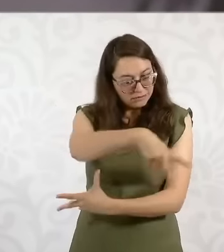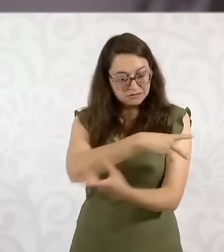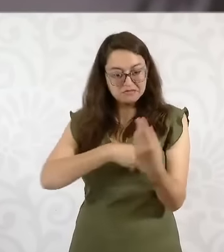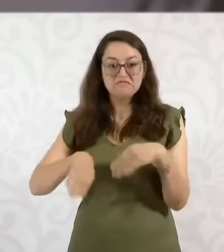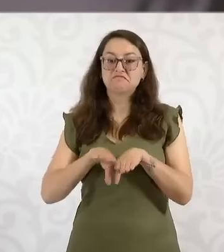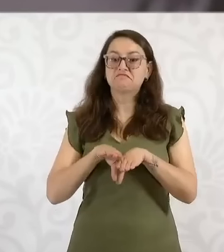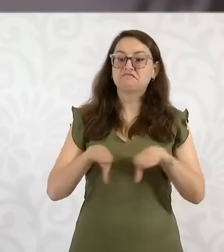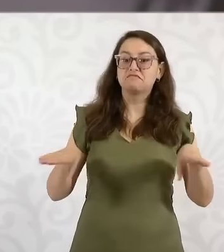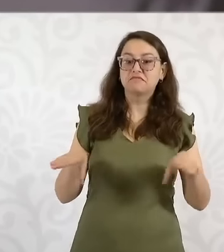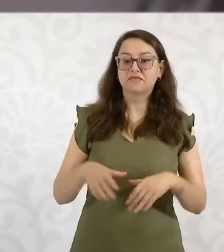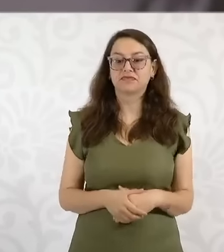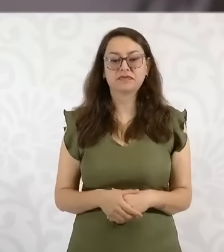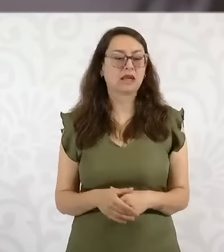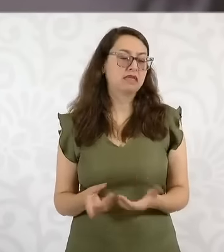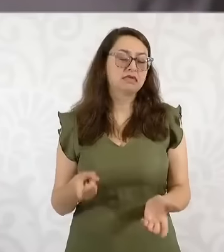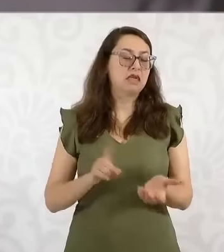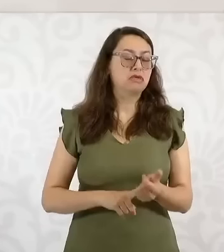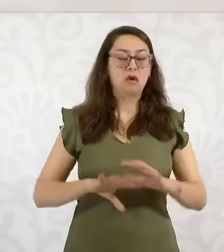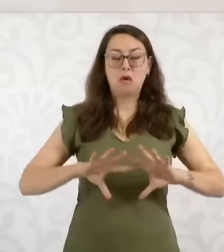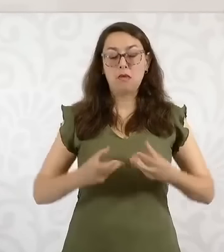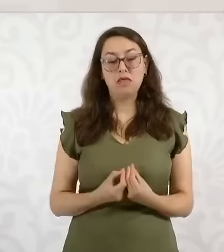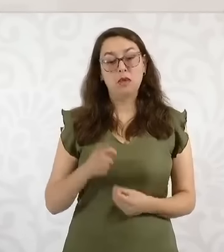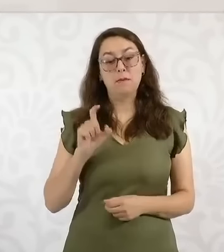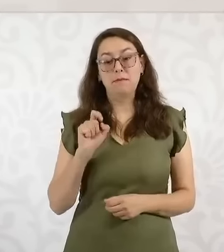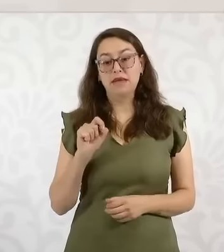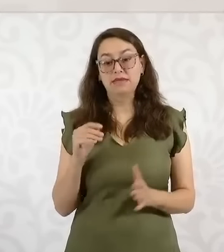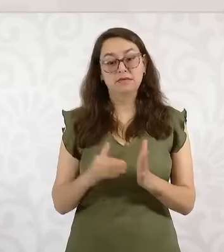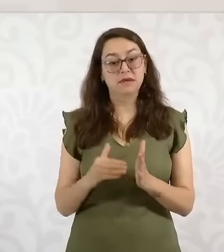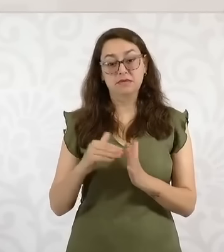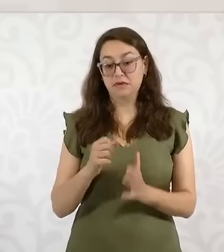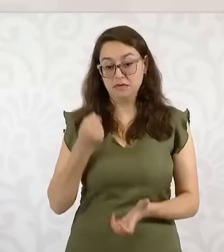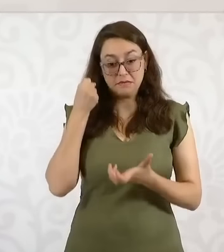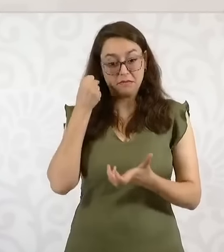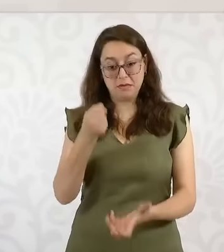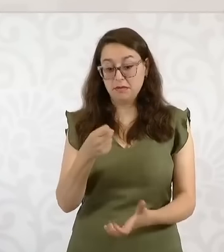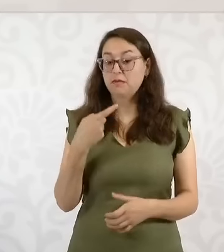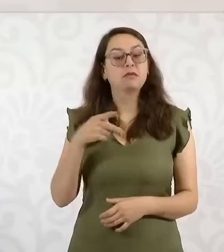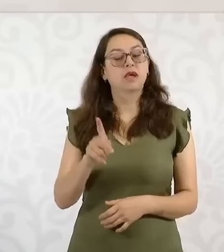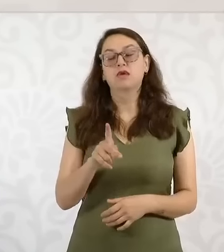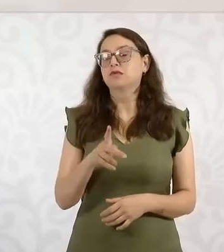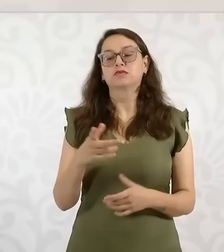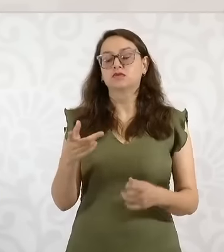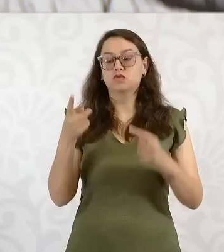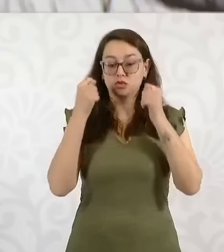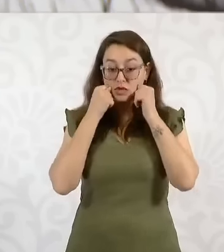fecha son alrededor de 20,000 millones de pesos, pero vamos a seguir haciéndolo porque no podemos